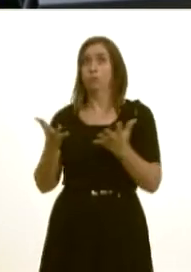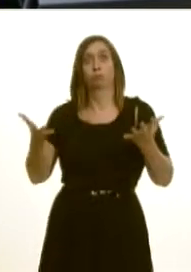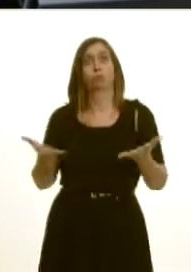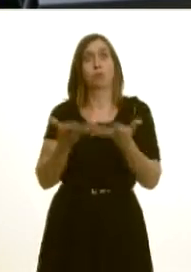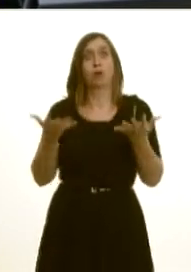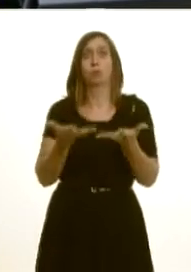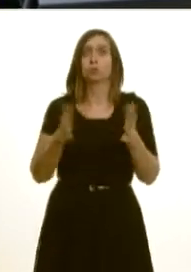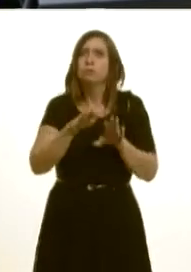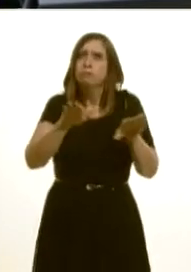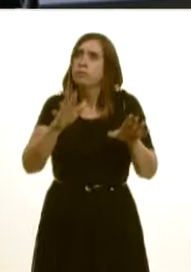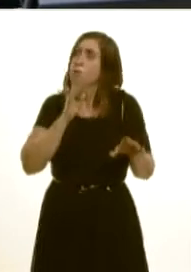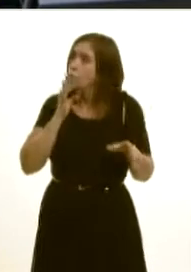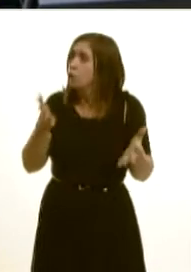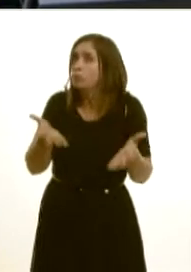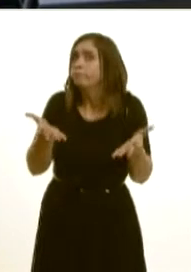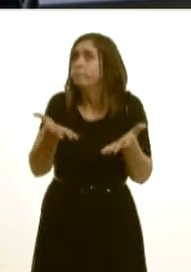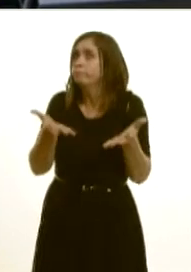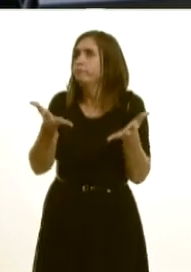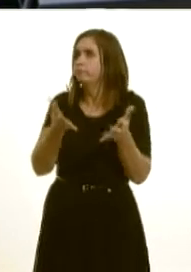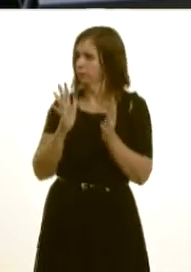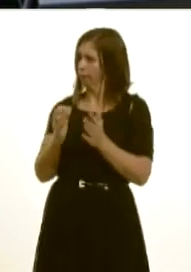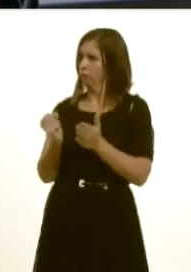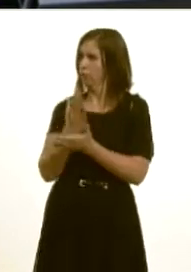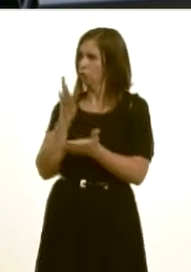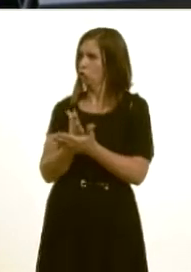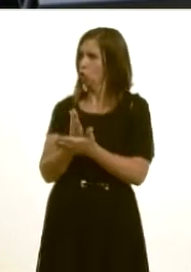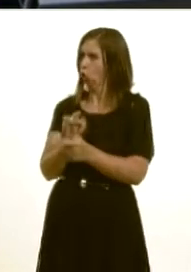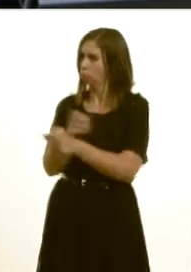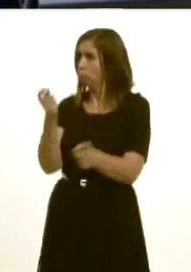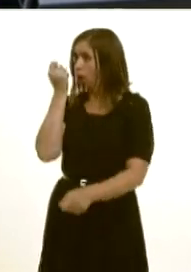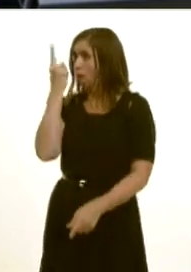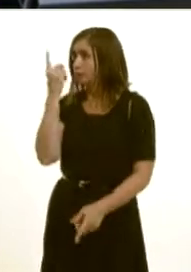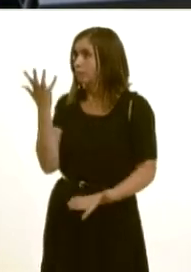mae’n rhaid iddyn nhw sicrhau eu bod yn deall hynny pan fyddant yn ystyried unrhyw